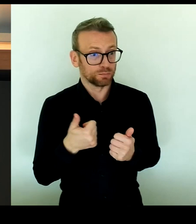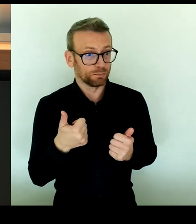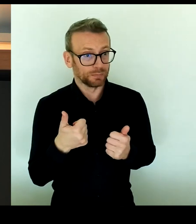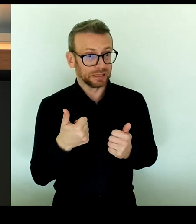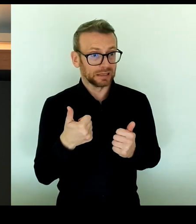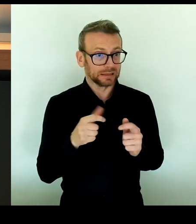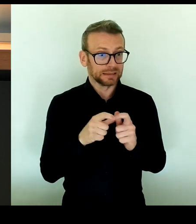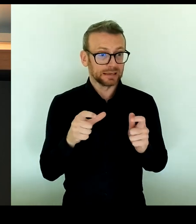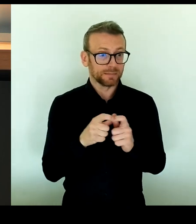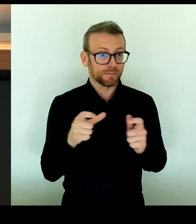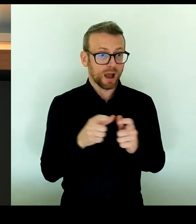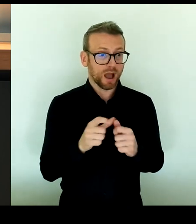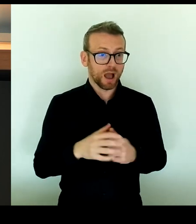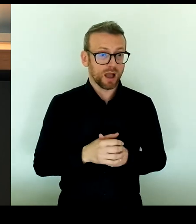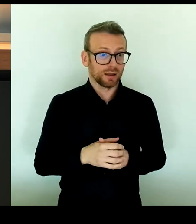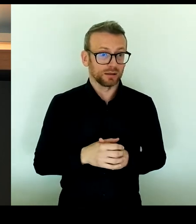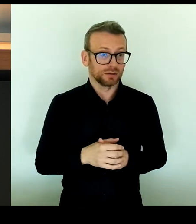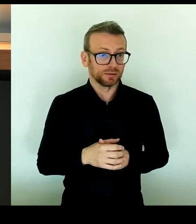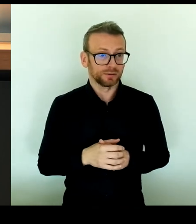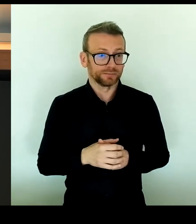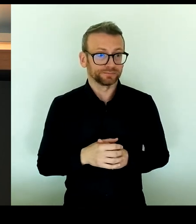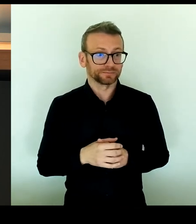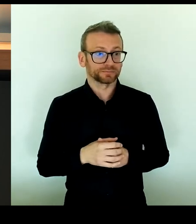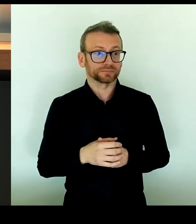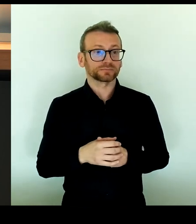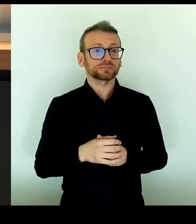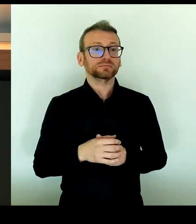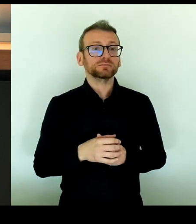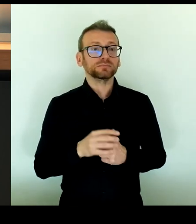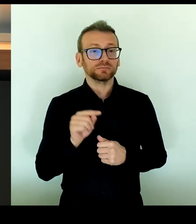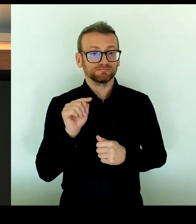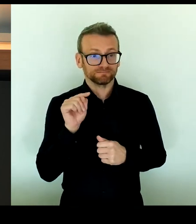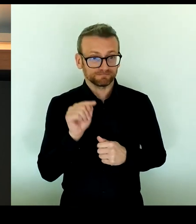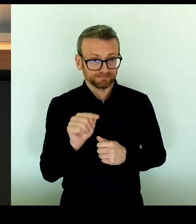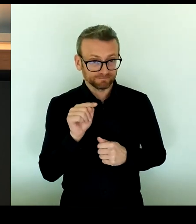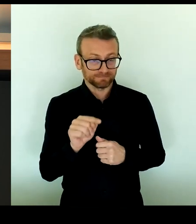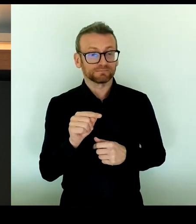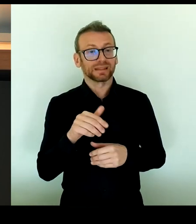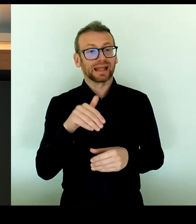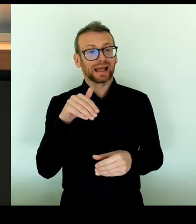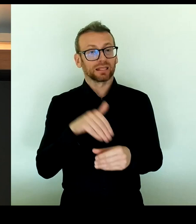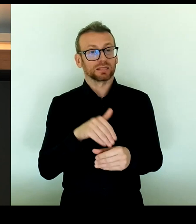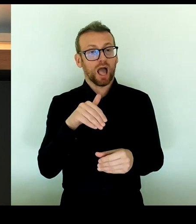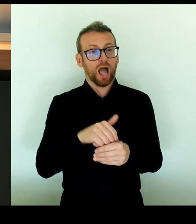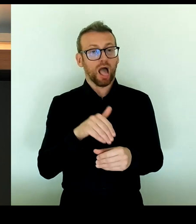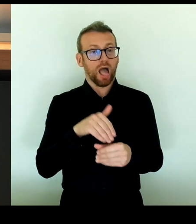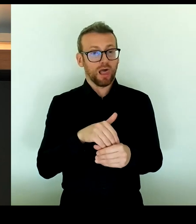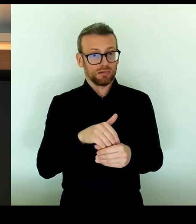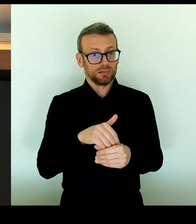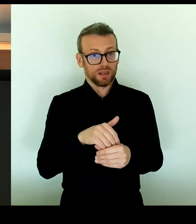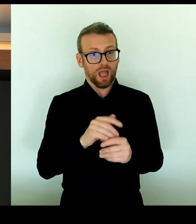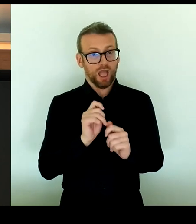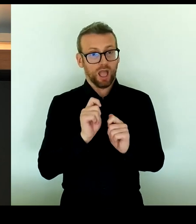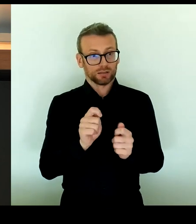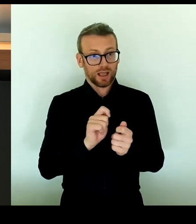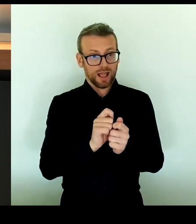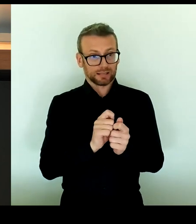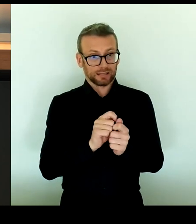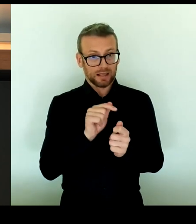Also er fordert etwas Selbstverständlic, dass wir die integrierte Planung von Wohnen und Verkehr brauchen.